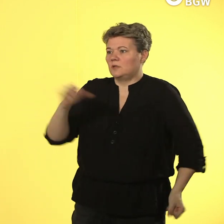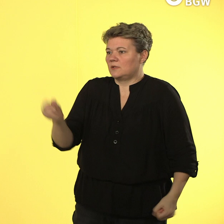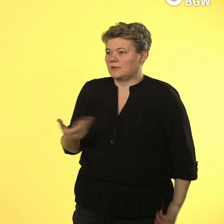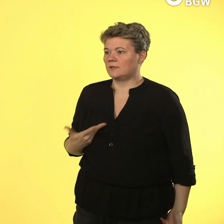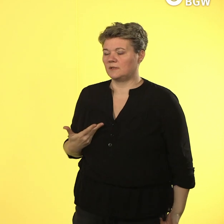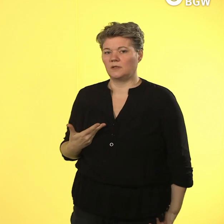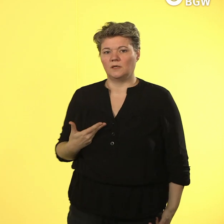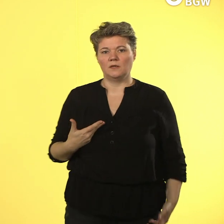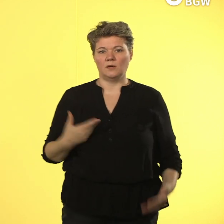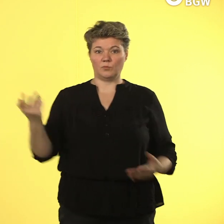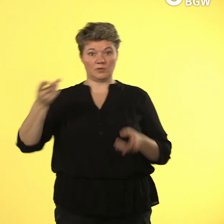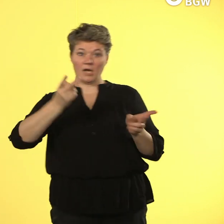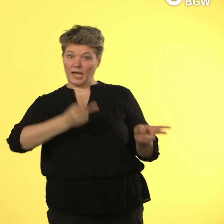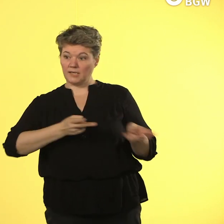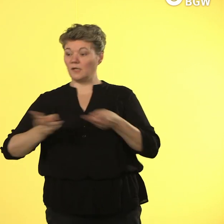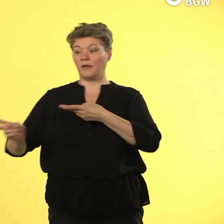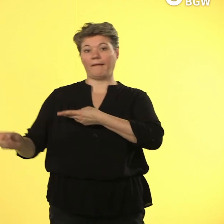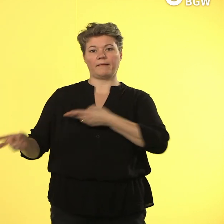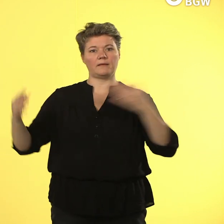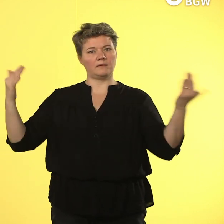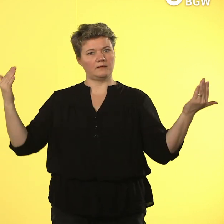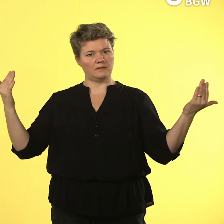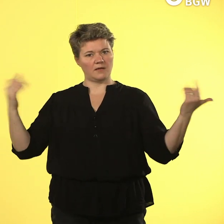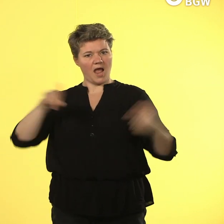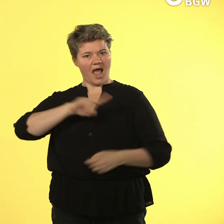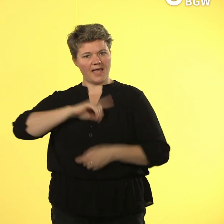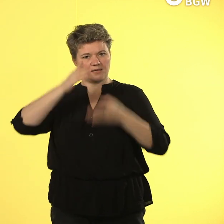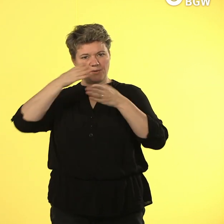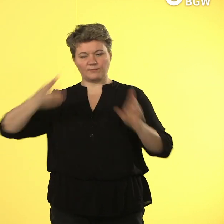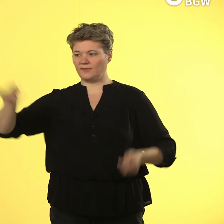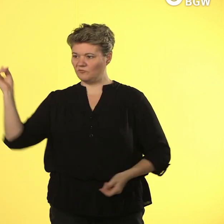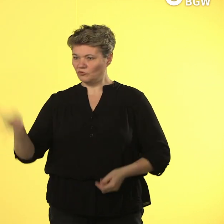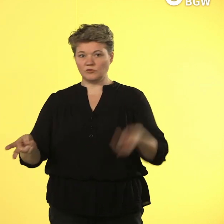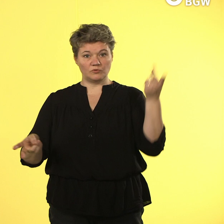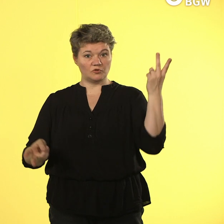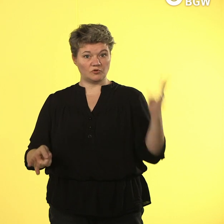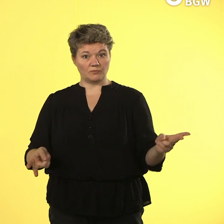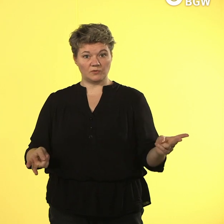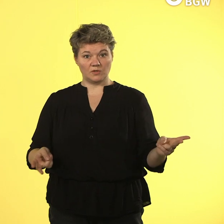Wenn beide Recht haben, dann muss das Ganze chronifizieren und irgendwann aneinander klatschen.